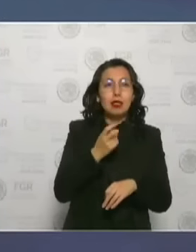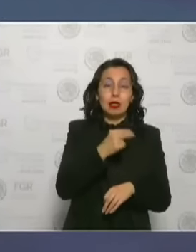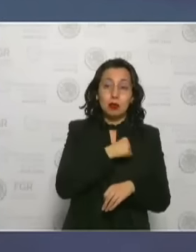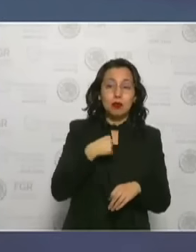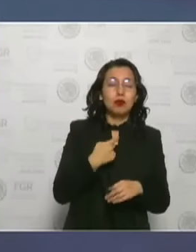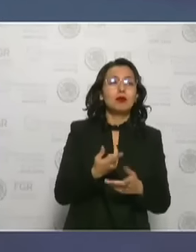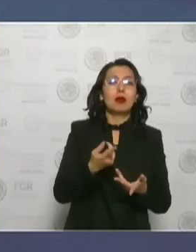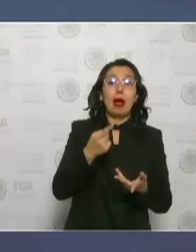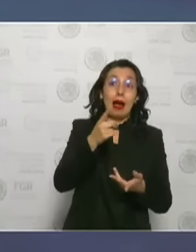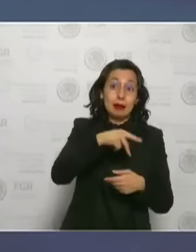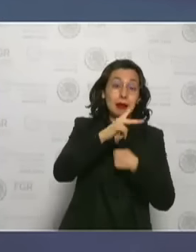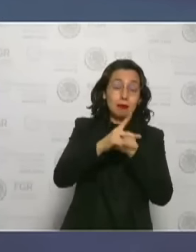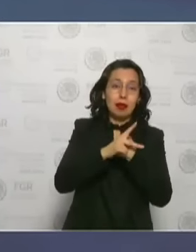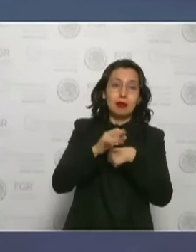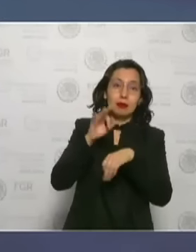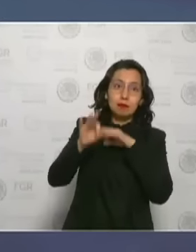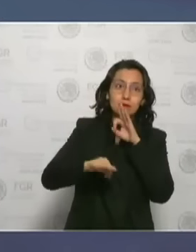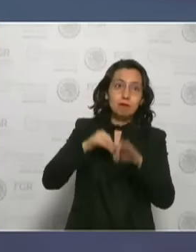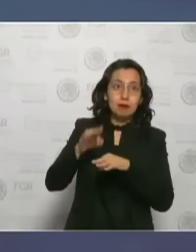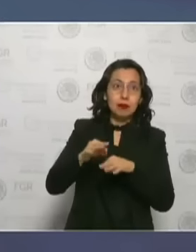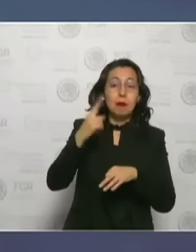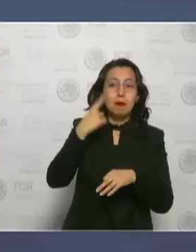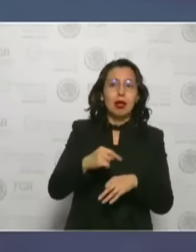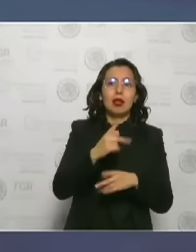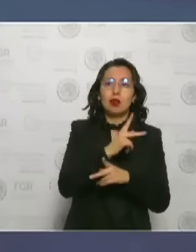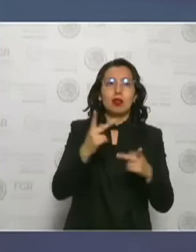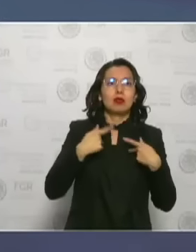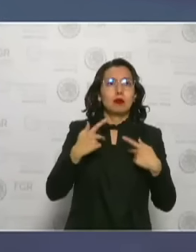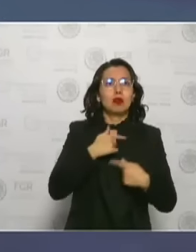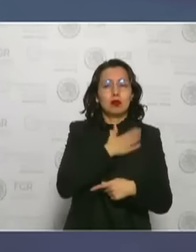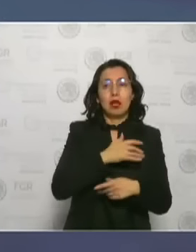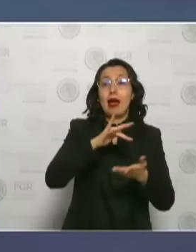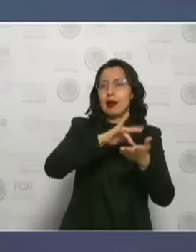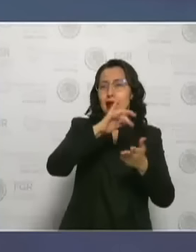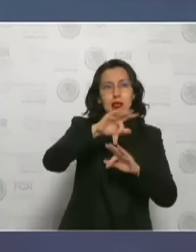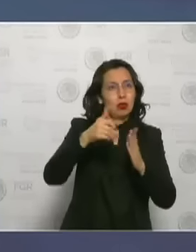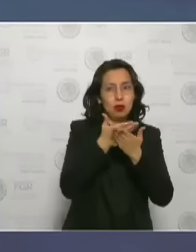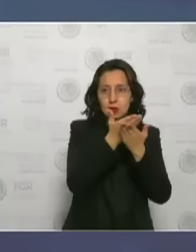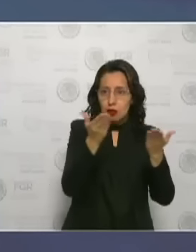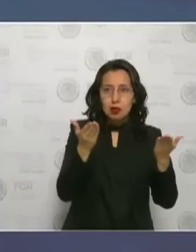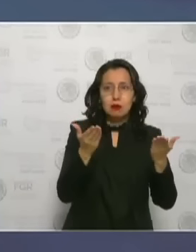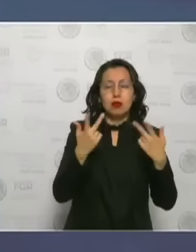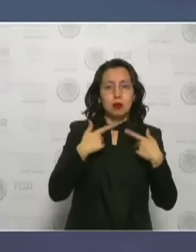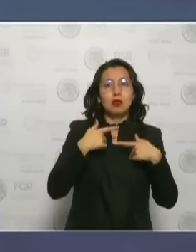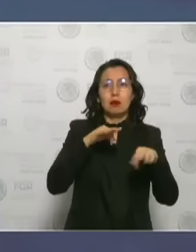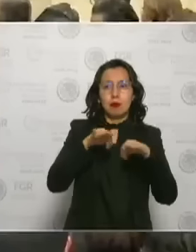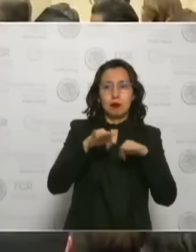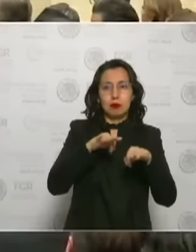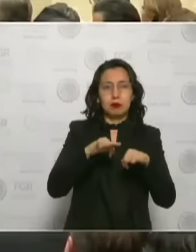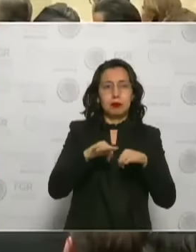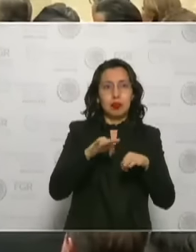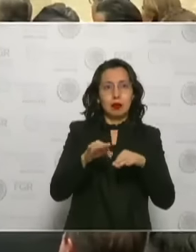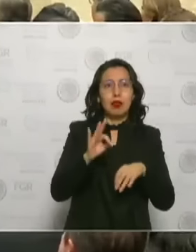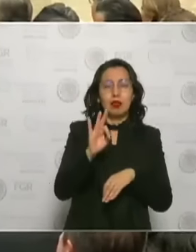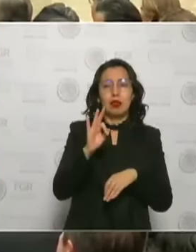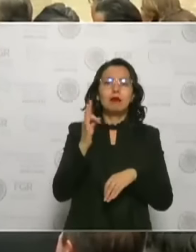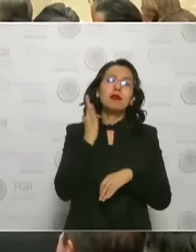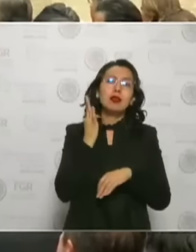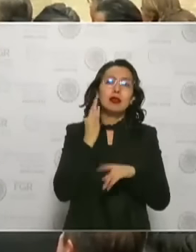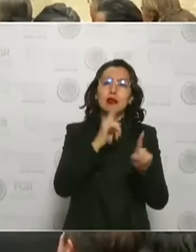México desde la Procuración de Justicia. Gracias. Están mis compañeros, todos están ahí atrás.